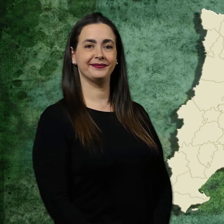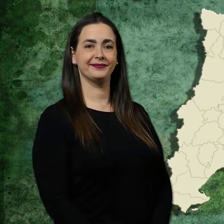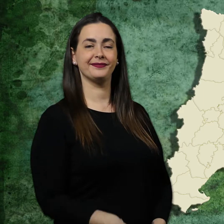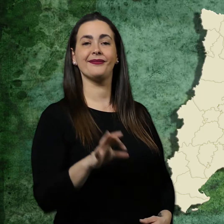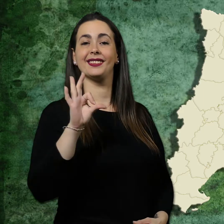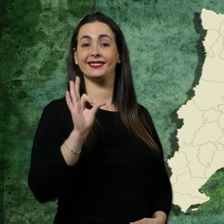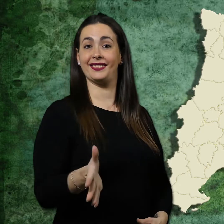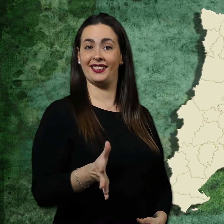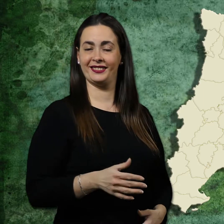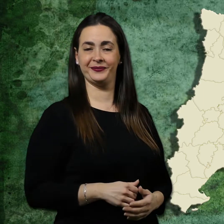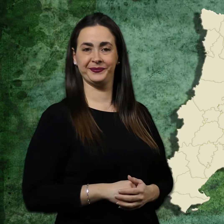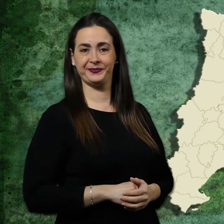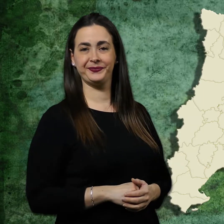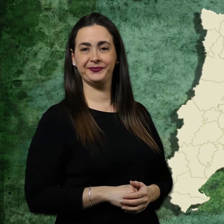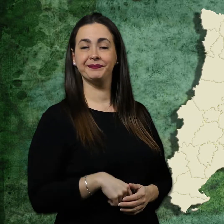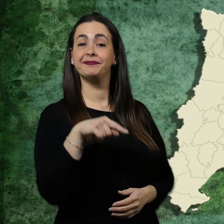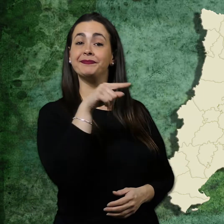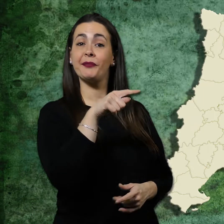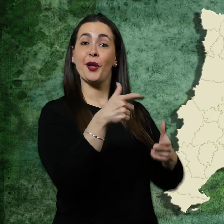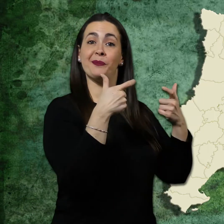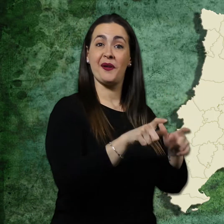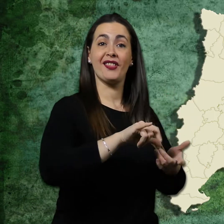SALT Província de Girona.